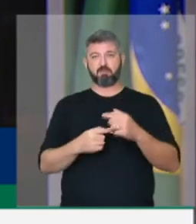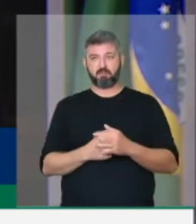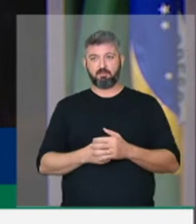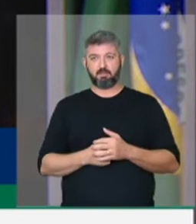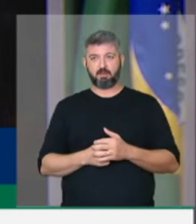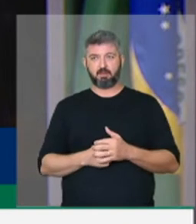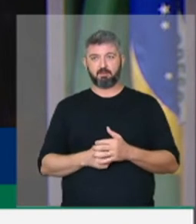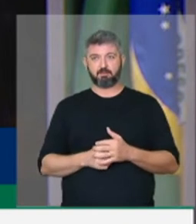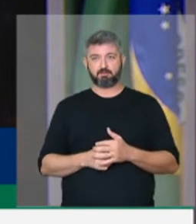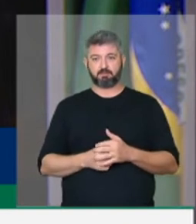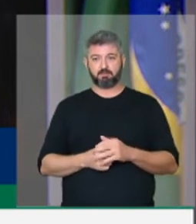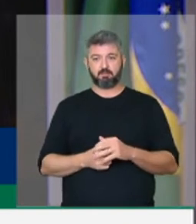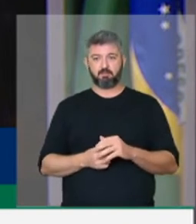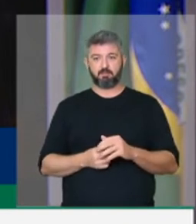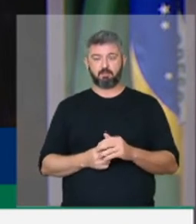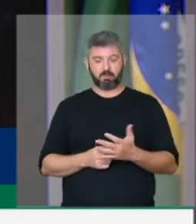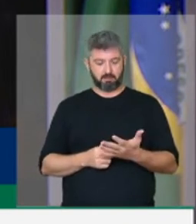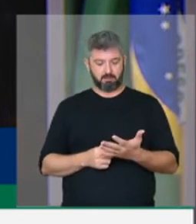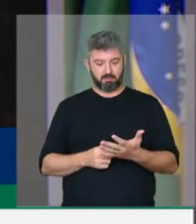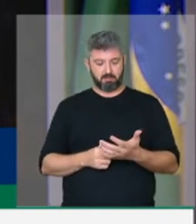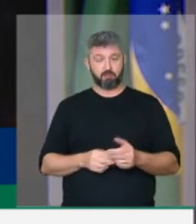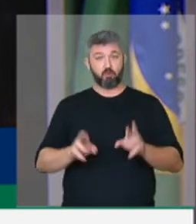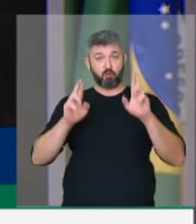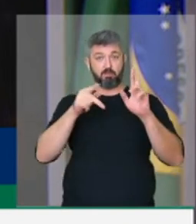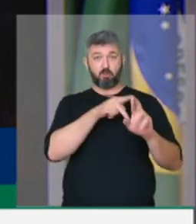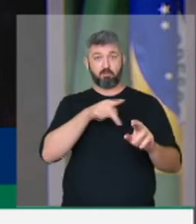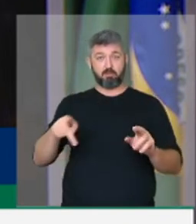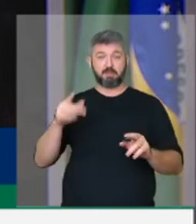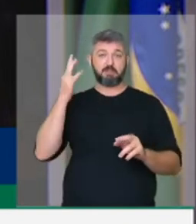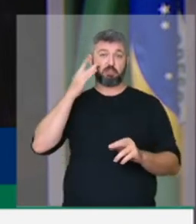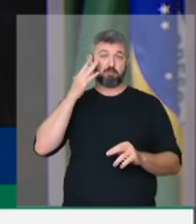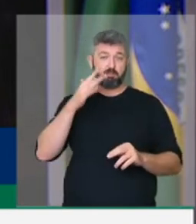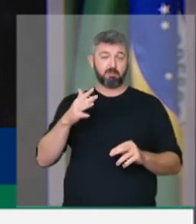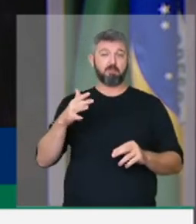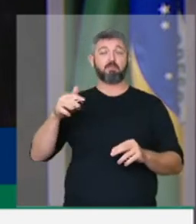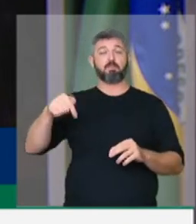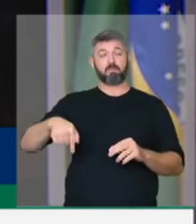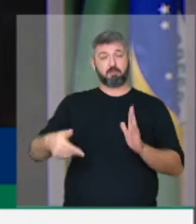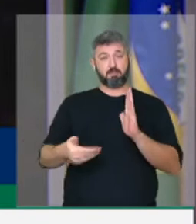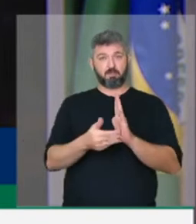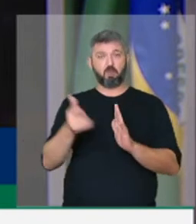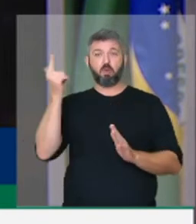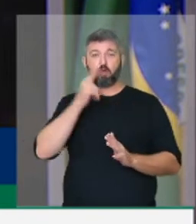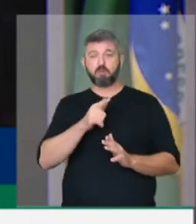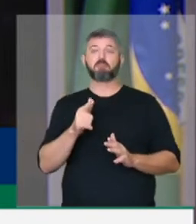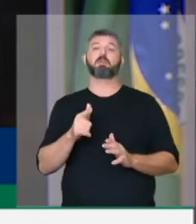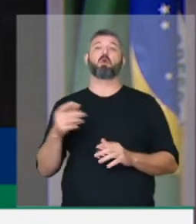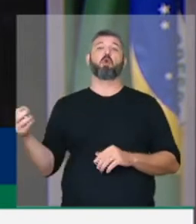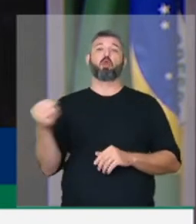INADEQUADA. EU ESPERO QUE PROSPERE A INICIATIVA DO PRESIDENTE DA CASA, DO DEPUTADO ARTHUR LIRA DE CONSTRUIR UMA NOVA